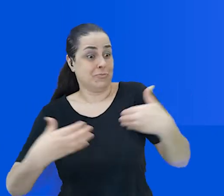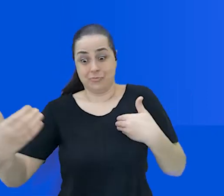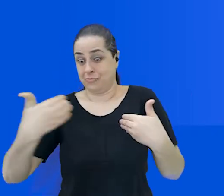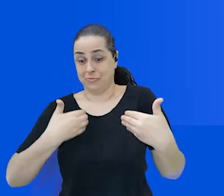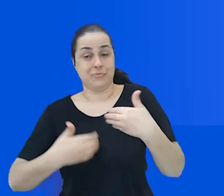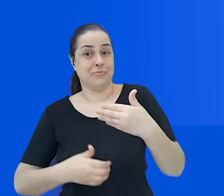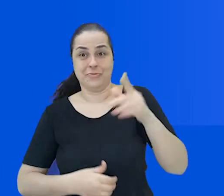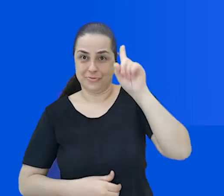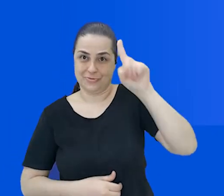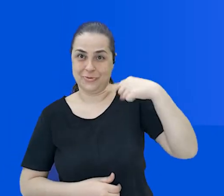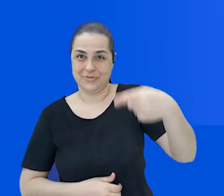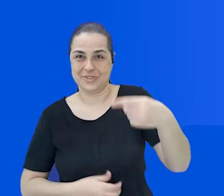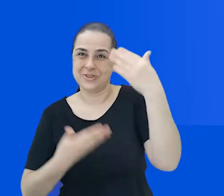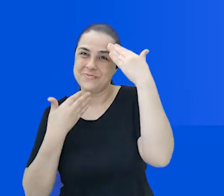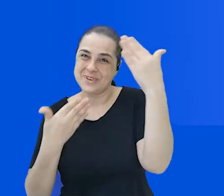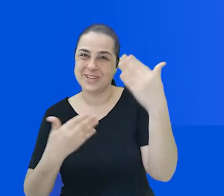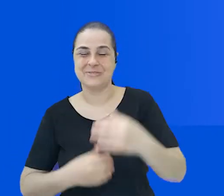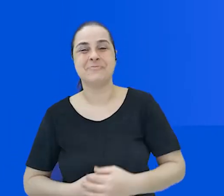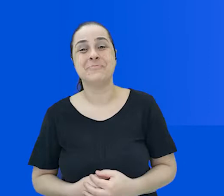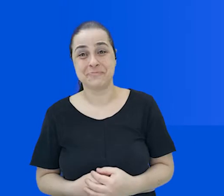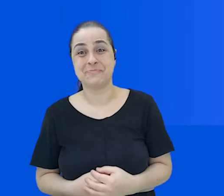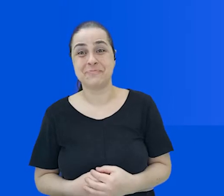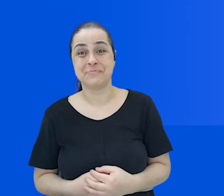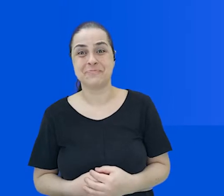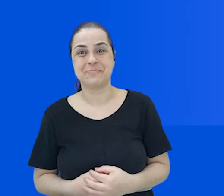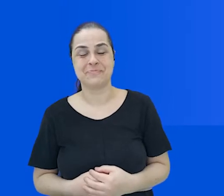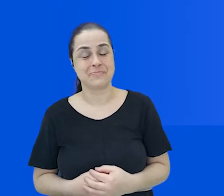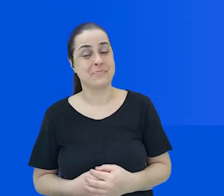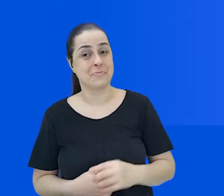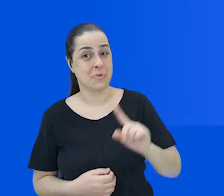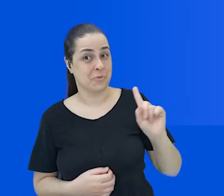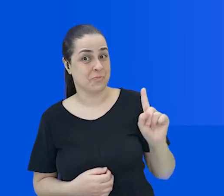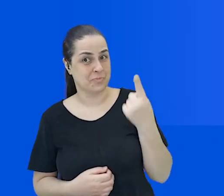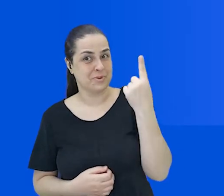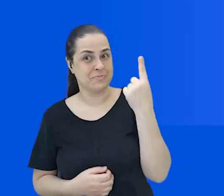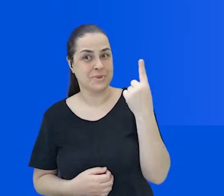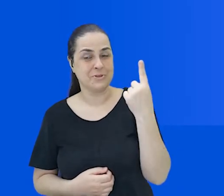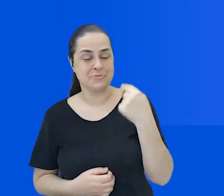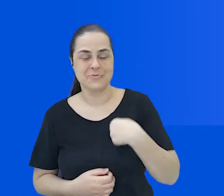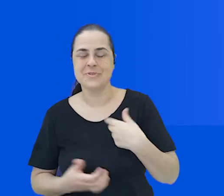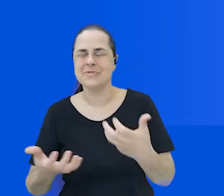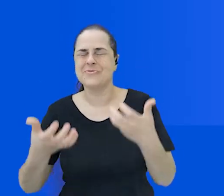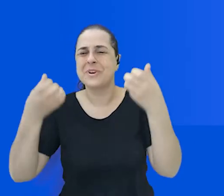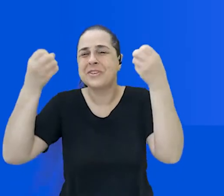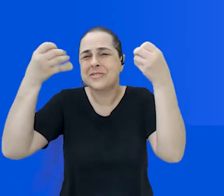Obrigada. Eu "desmutei" primeiro só para falar que estou com aquela sensação de